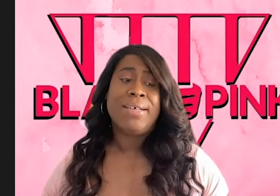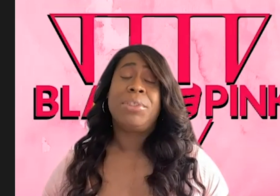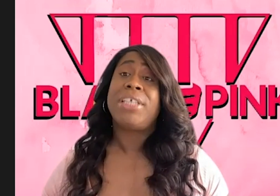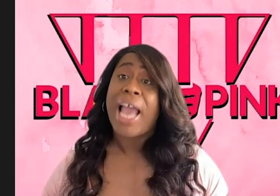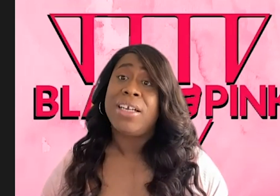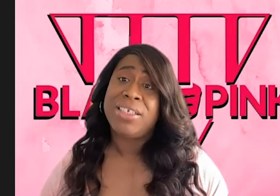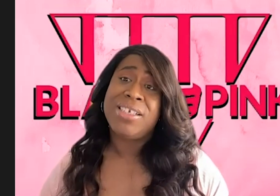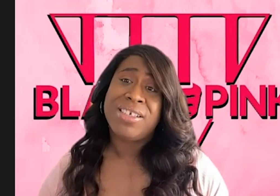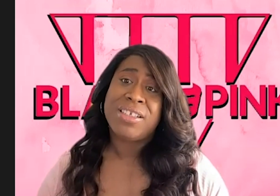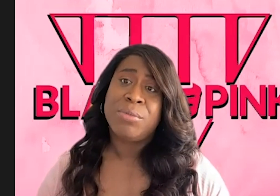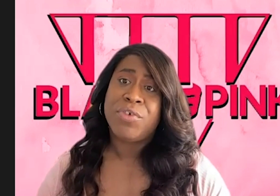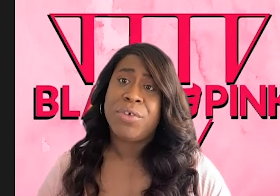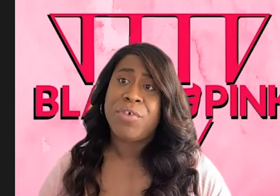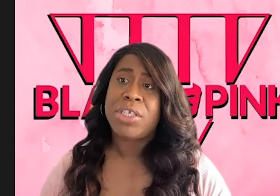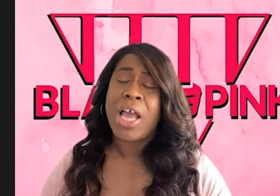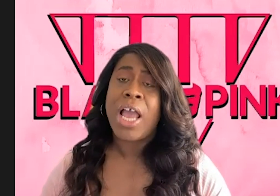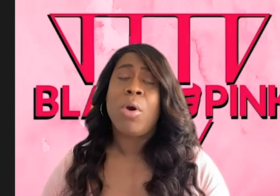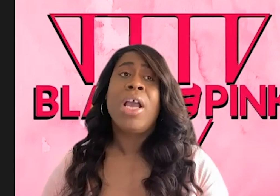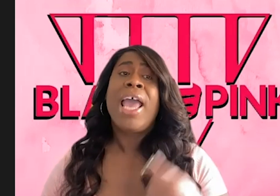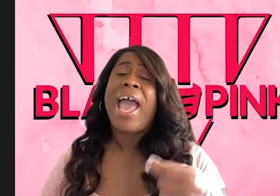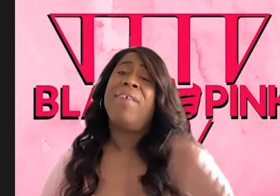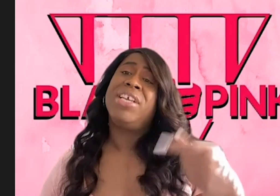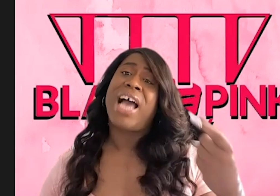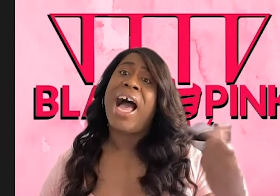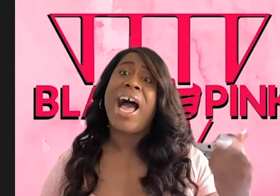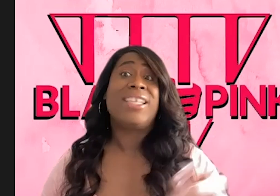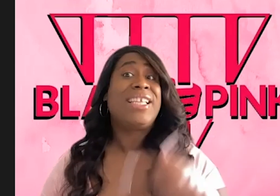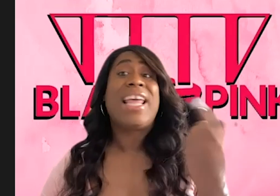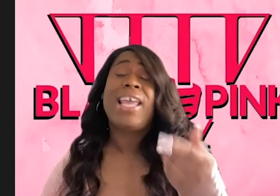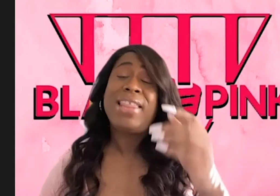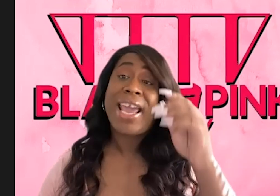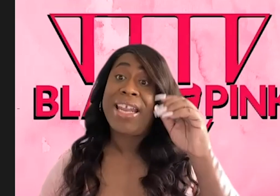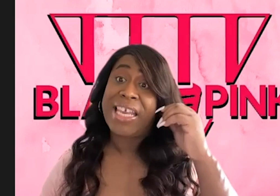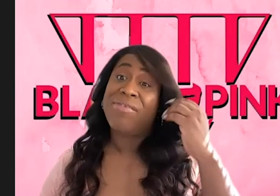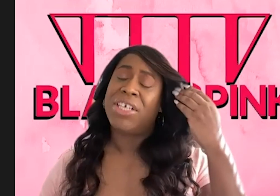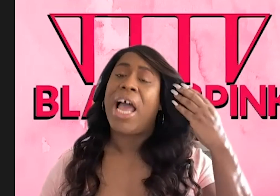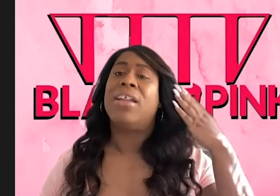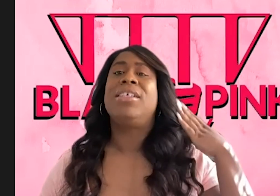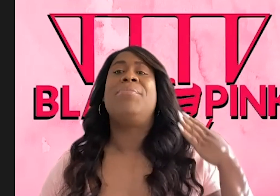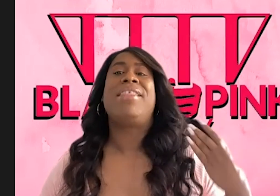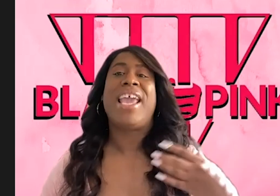desafían estos sistemas por primera vez o tienen estos "ajá sí" que incluso pueden desafiarlos